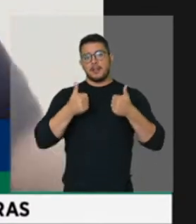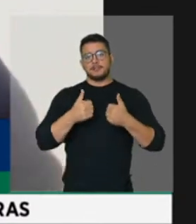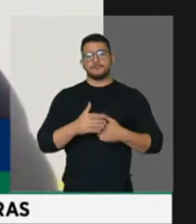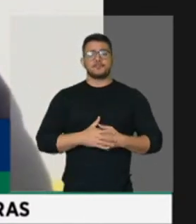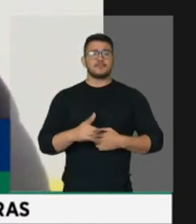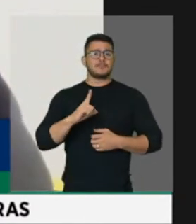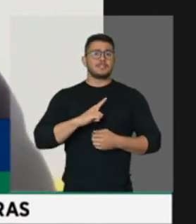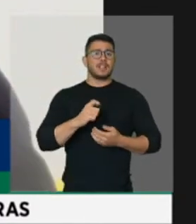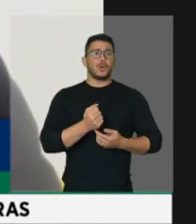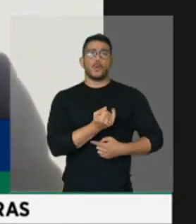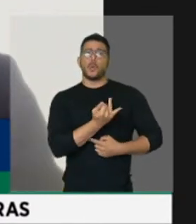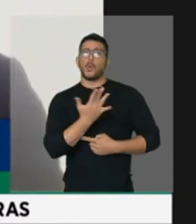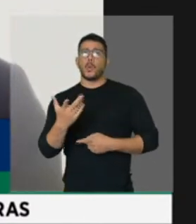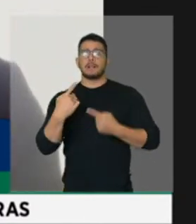TÊ-LO REMUNERAÇÃO HOJE... TIVER... A CONDENAÇÃO SERIA